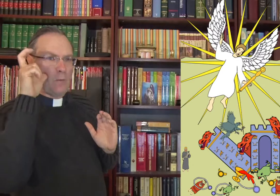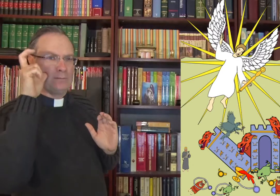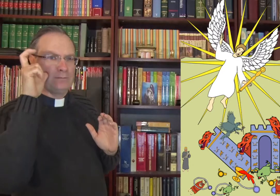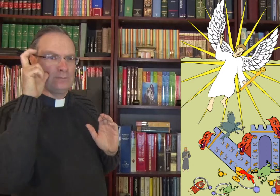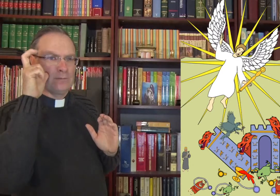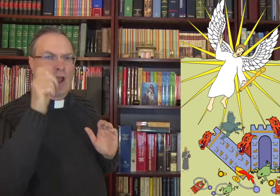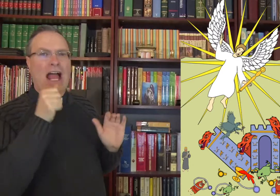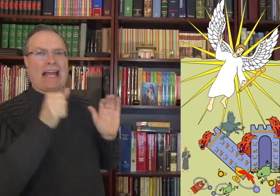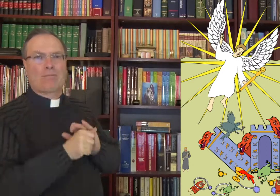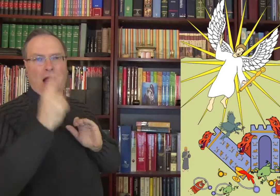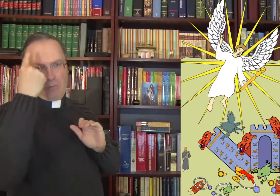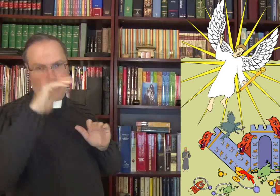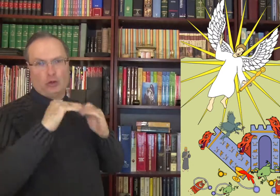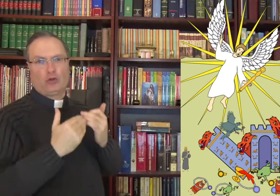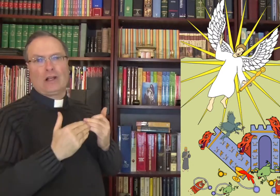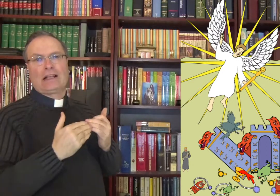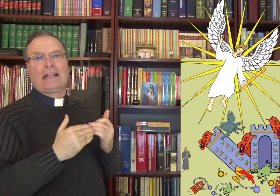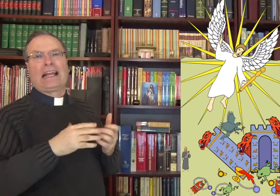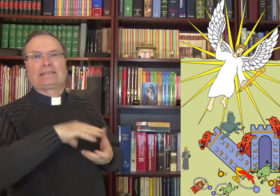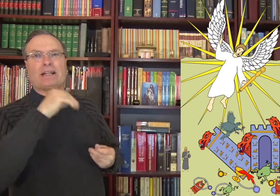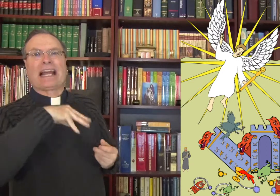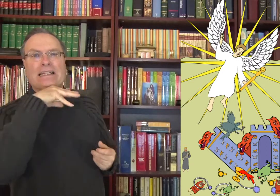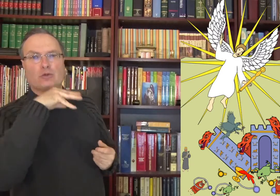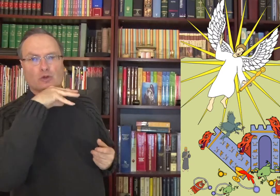un repaire pour tout esprit impur,